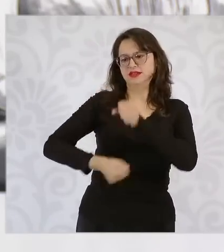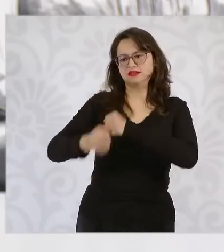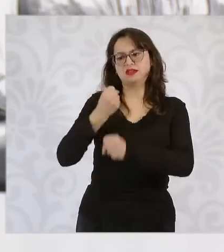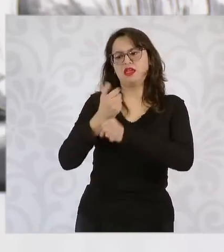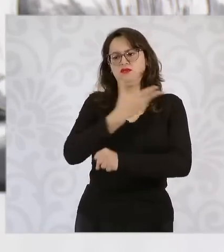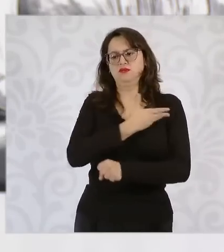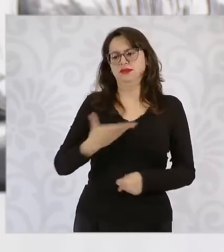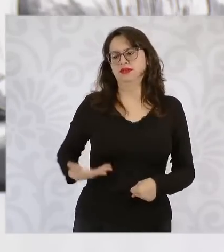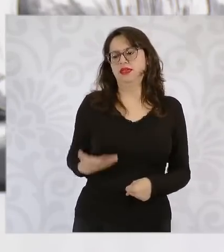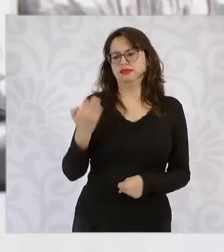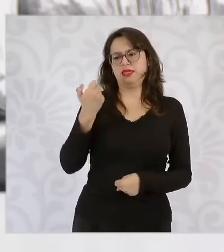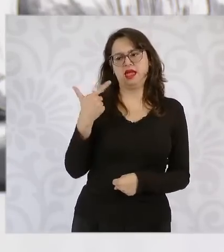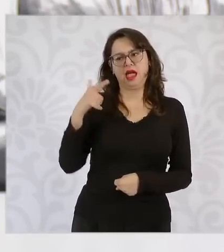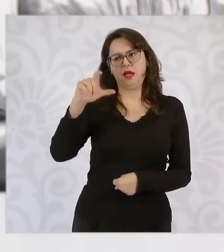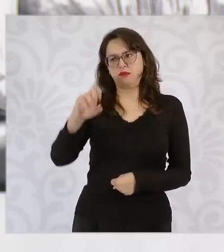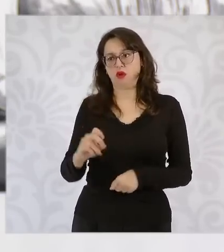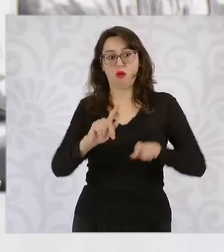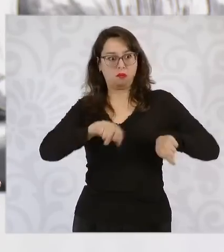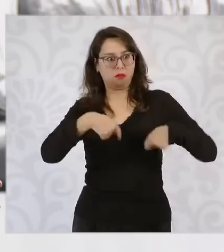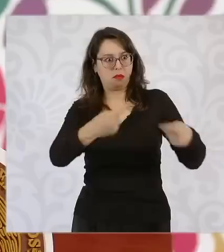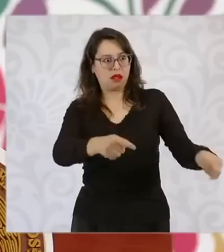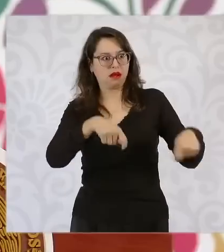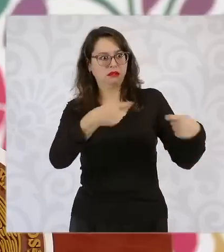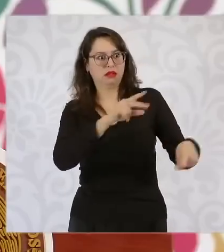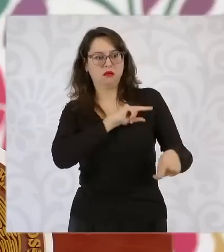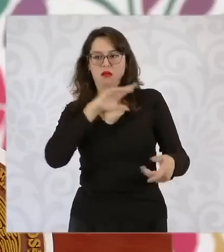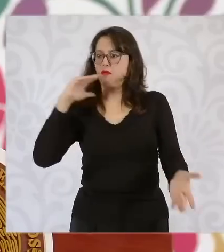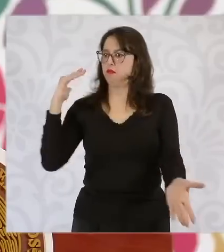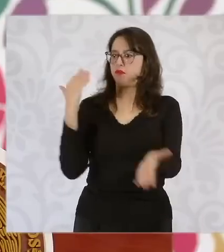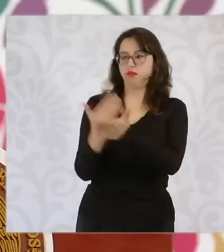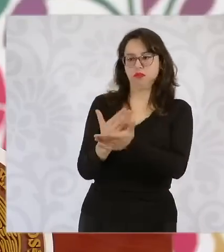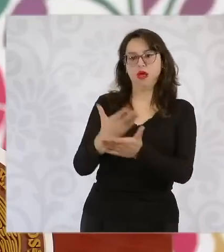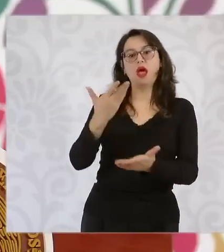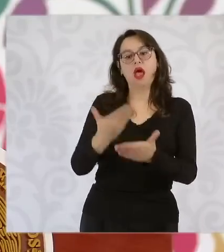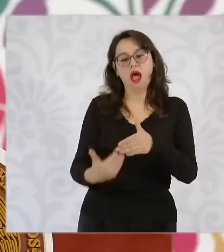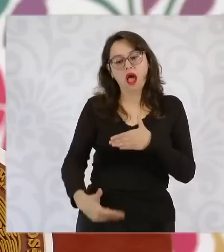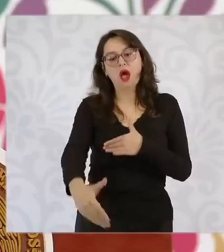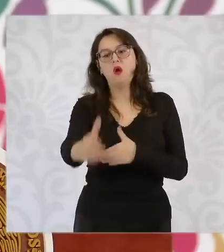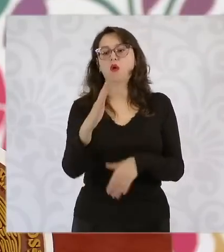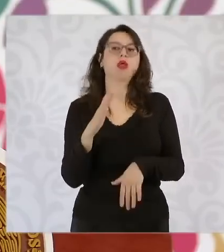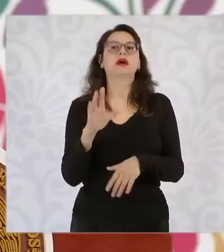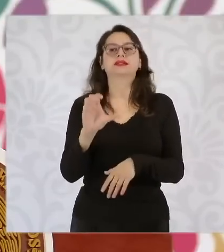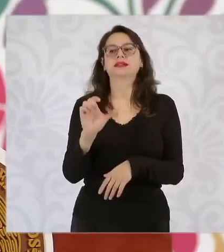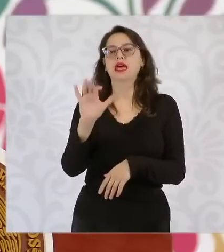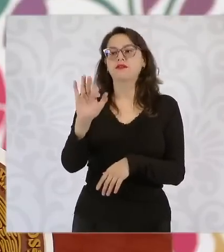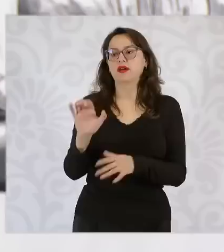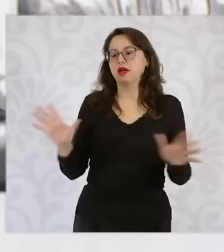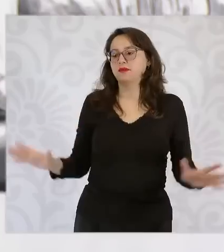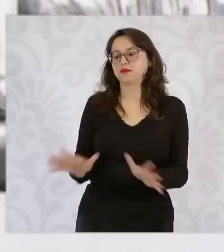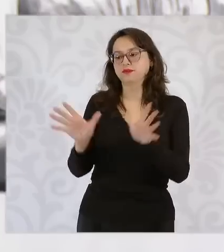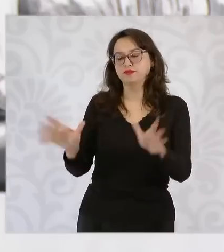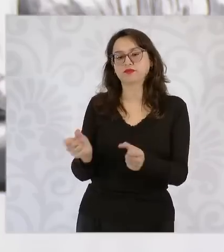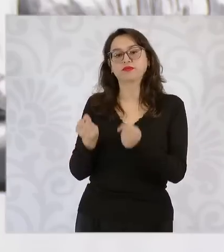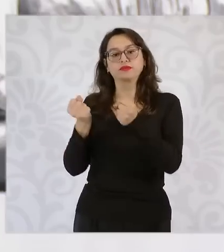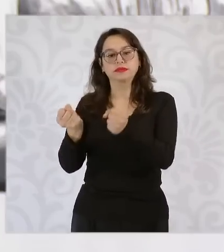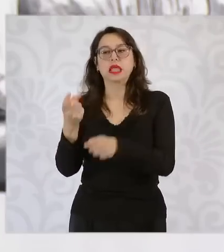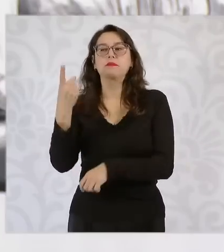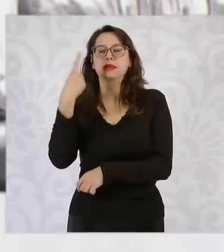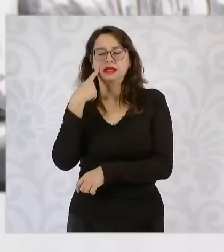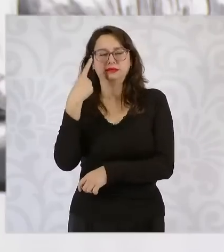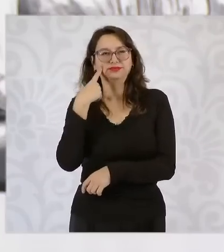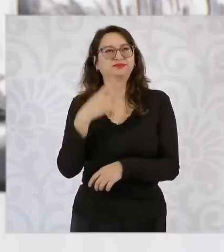López Obrador y ahora pues se va a fortalecer es que Salinas de Gortari dividió PEMEX en